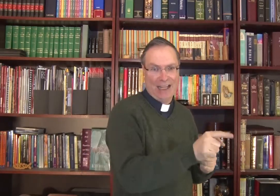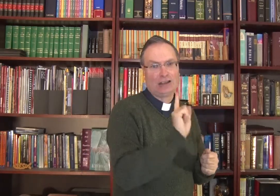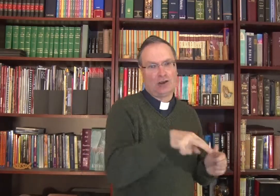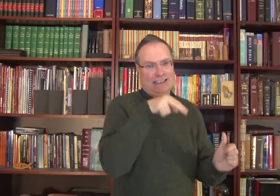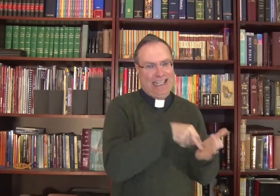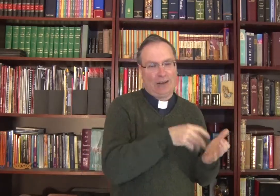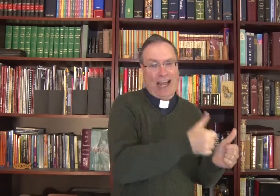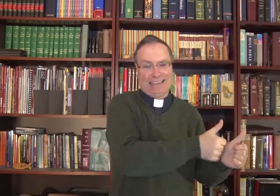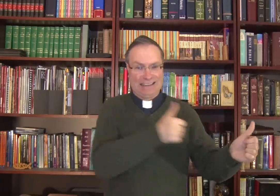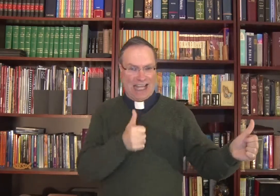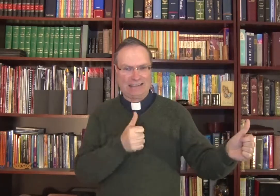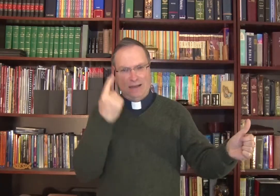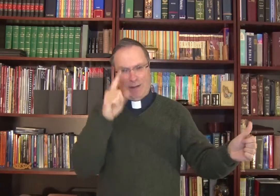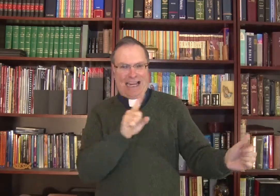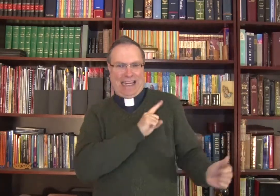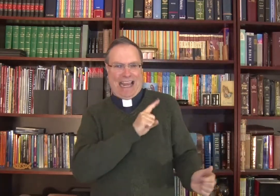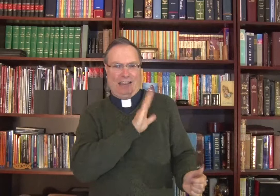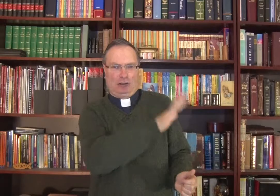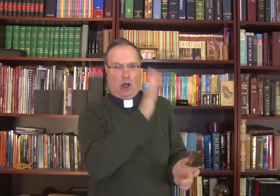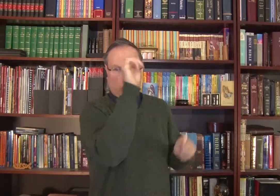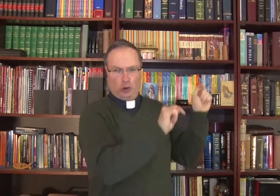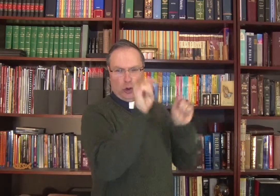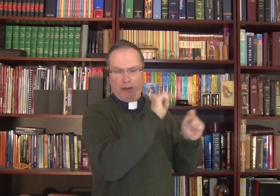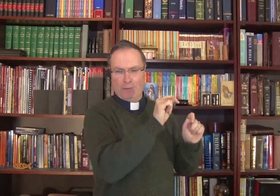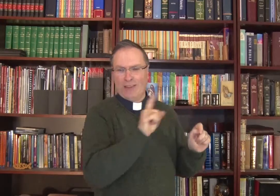se tiendront à distance, par crainte de son tourment.